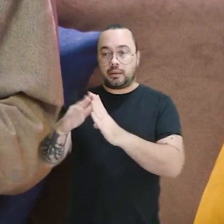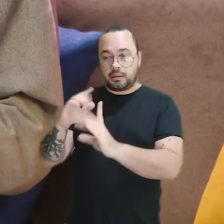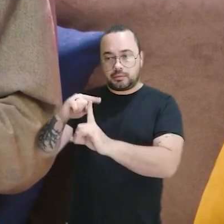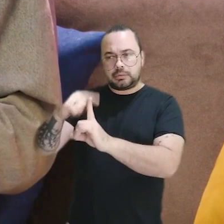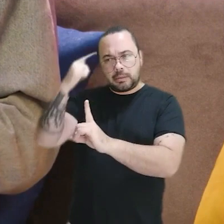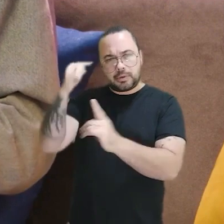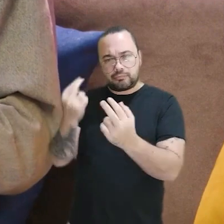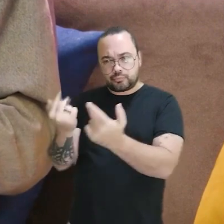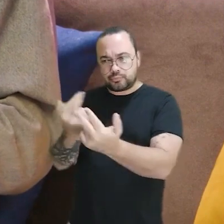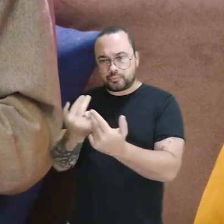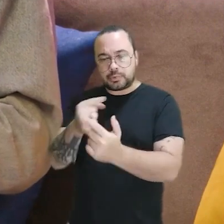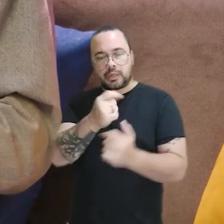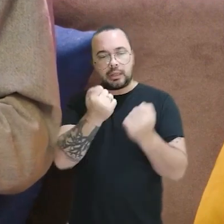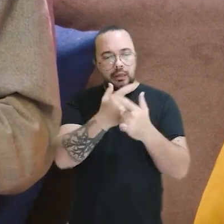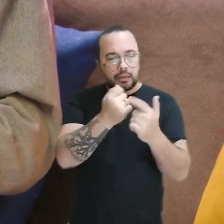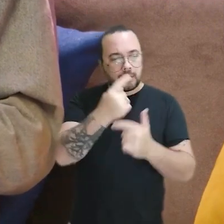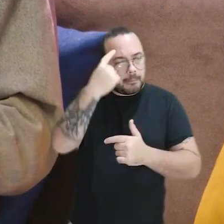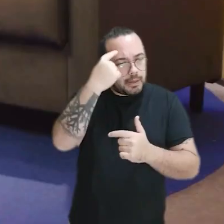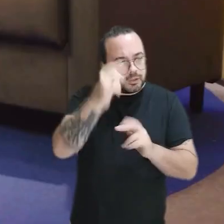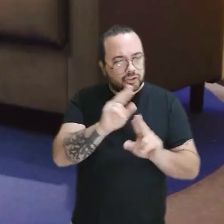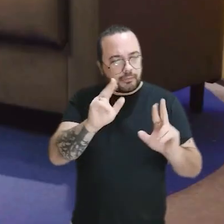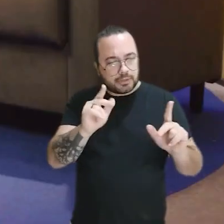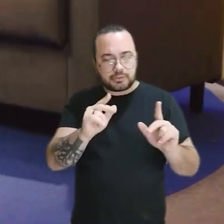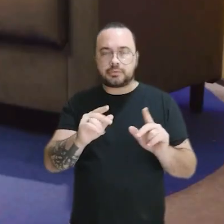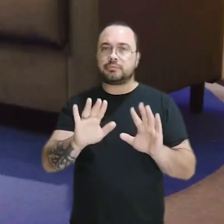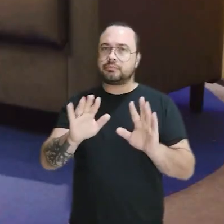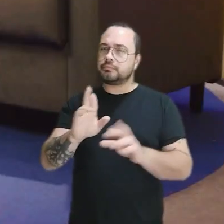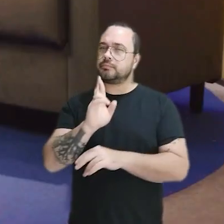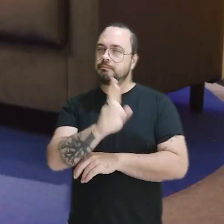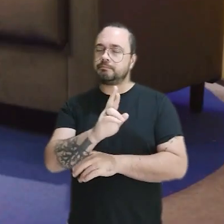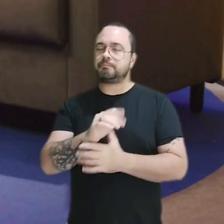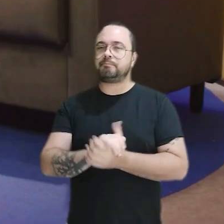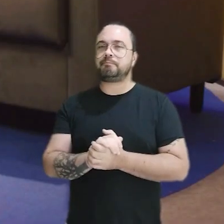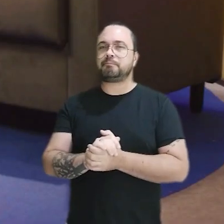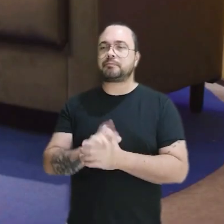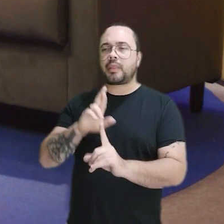todo mundo e na comédia você é aceito por pensar diferente. E aí, respondendo a pergunta lá do começo, as referências, né?